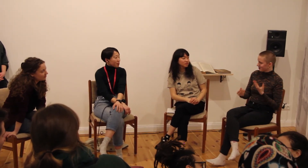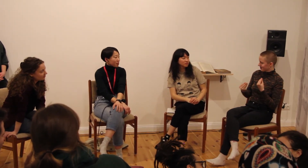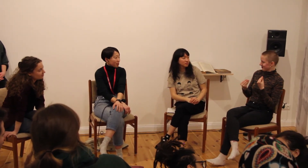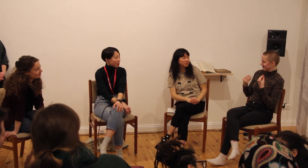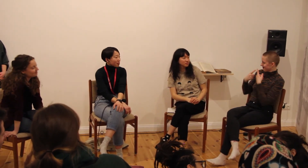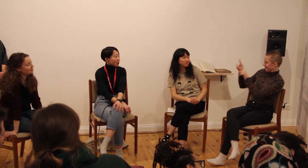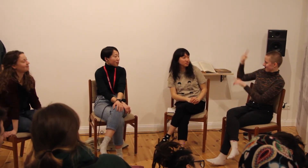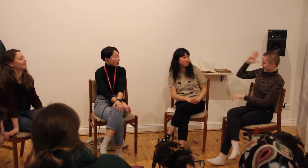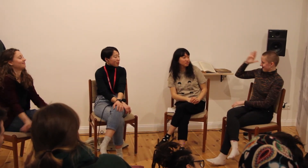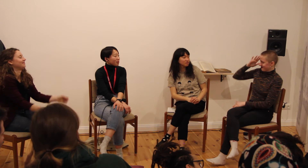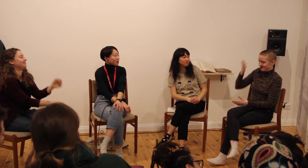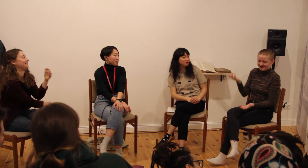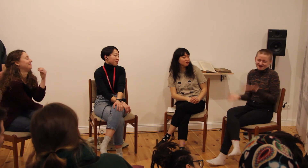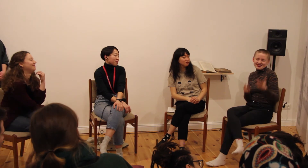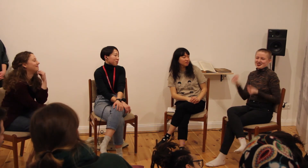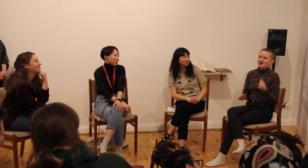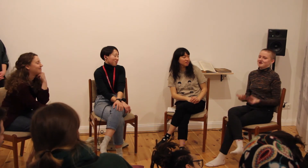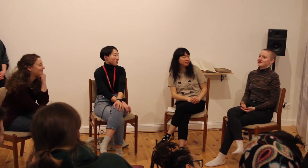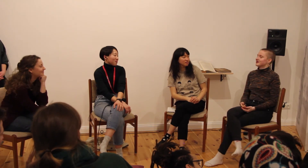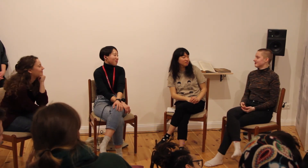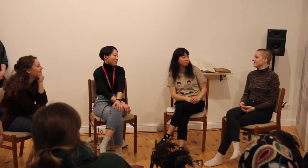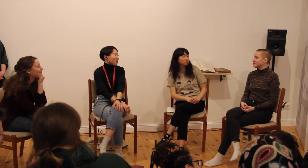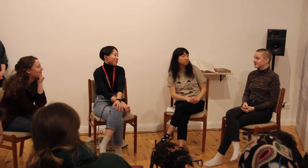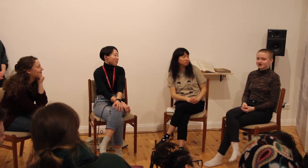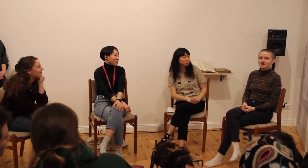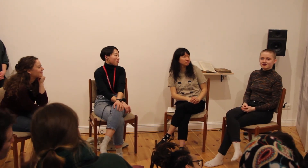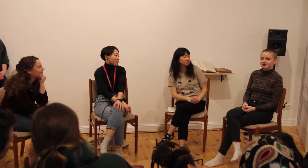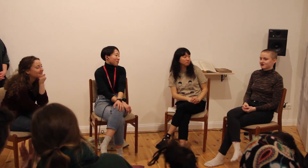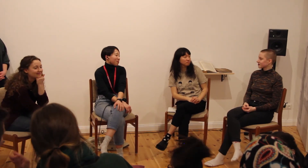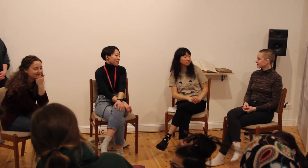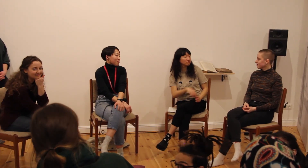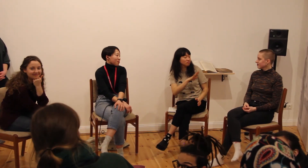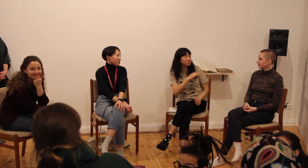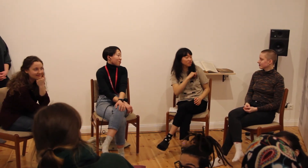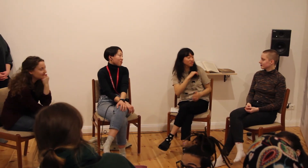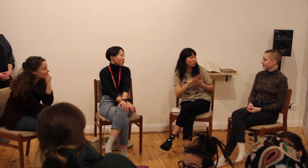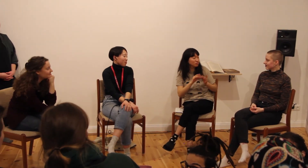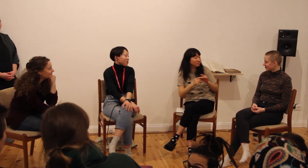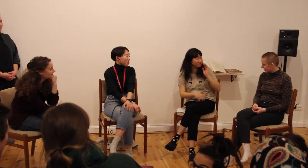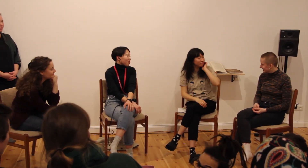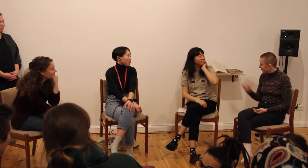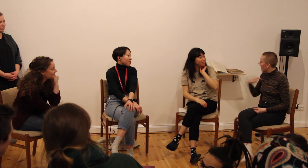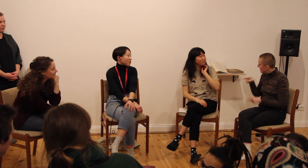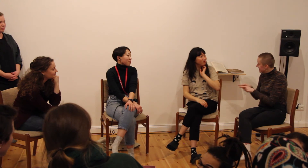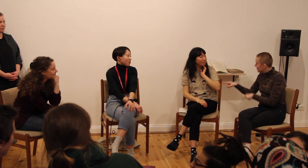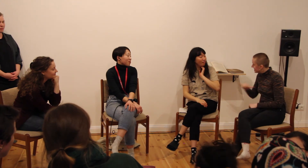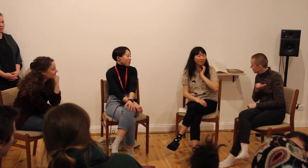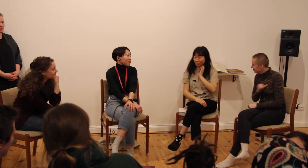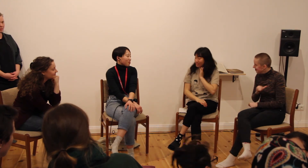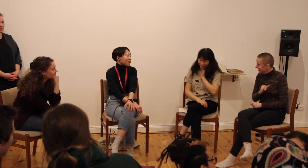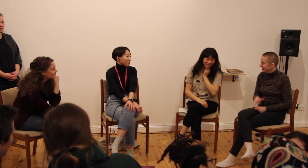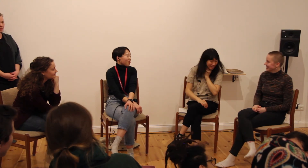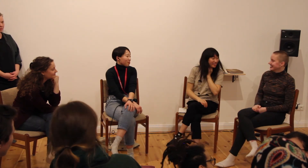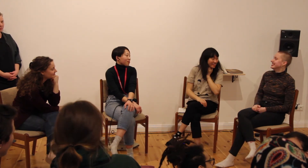Ich hätte dann doch eher Mathe gehabt. Aber die hatten eine andere Philosophie, die dort in der Schule geherrscht hat.